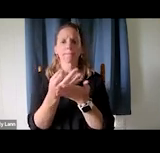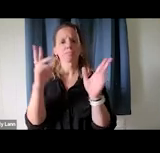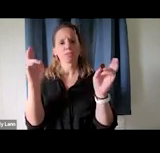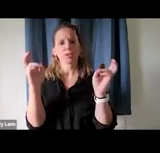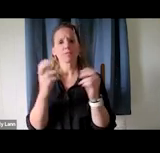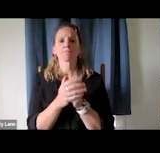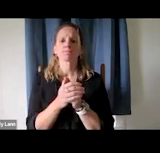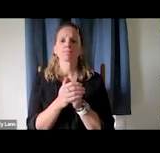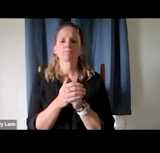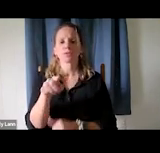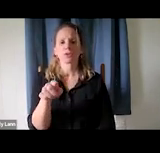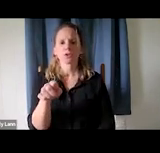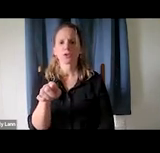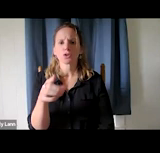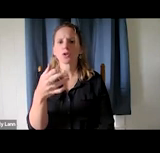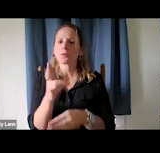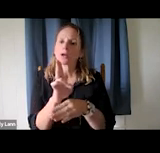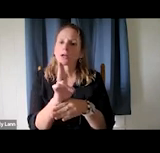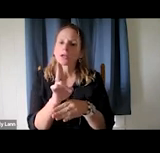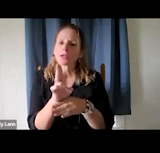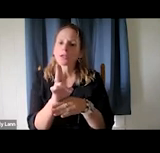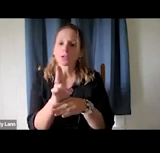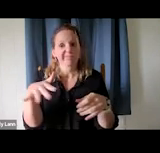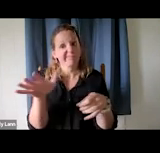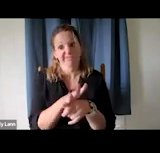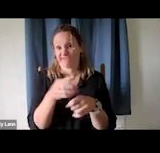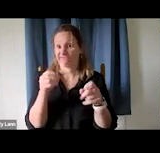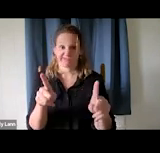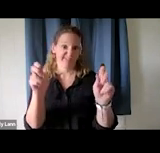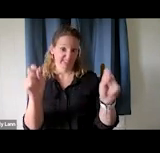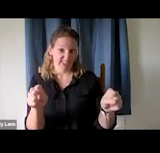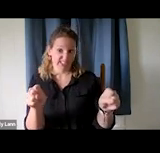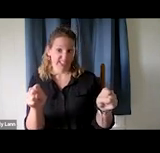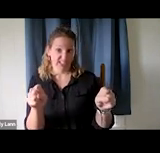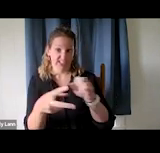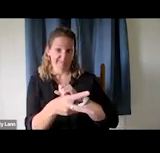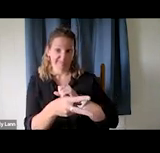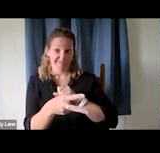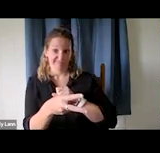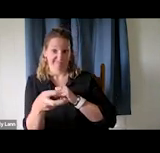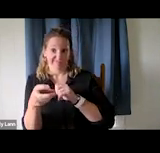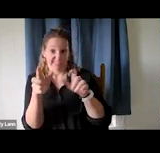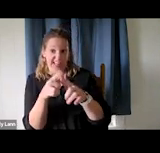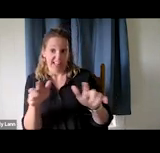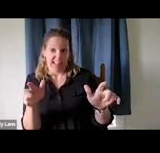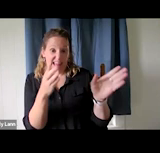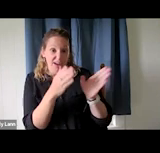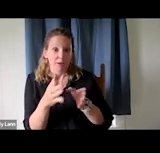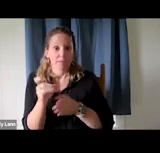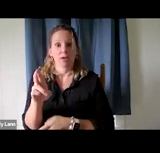que tal vez quieran utilizar y les doy pleno permiso para tomar estos patrones de lenguaje o tomar la idea